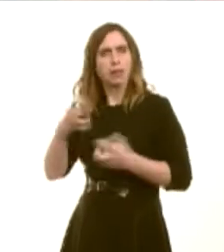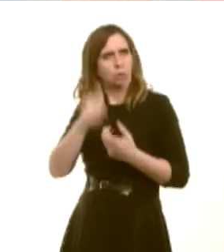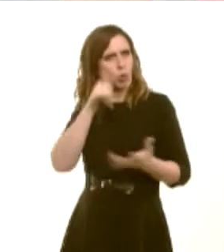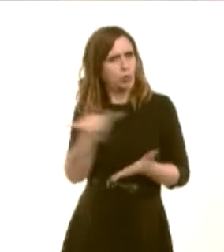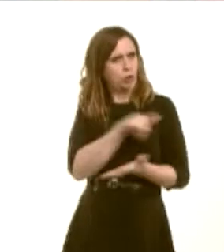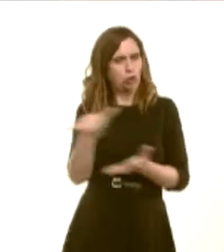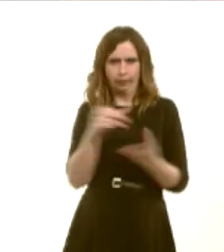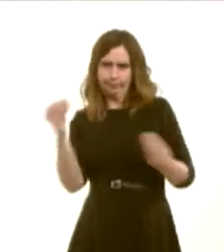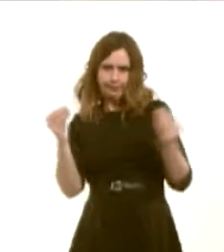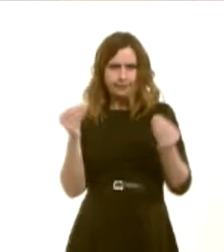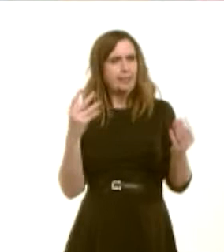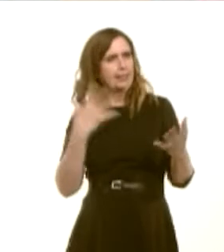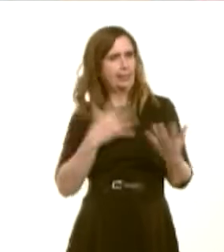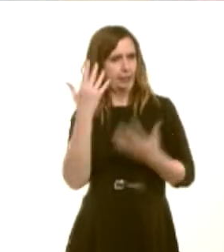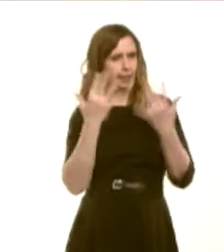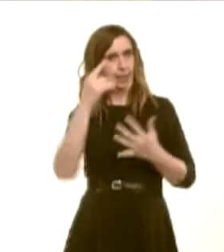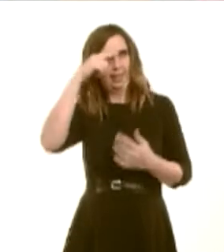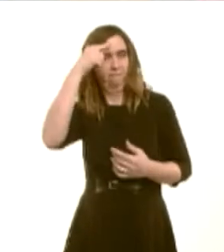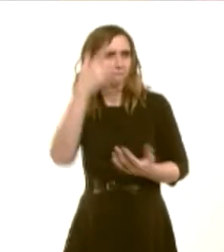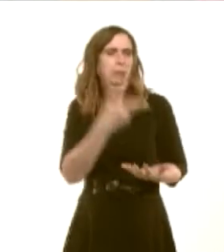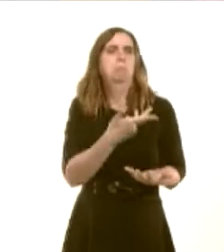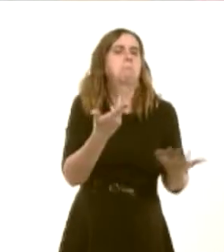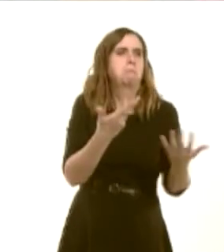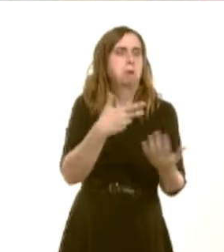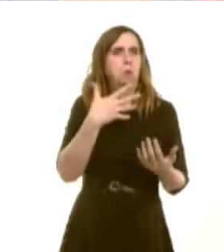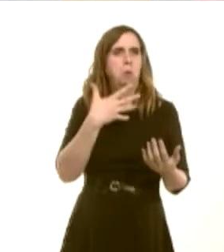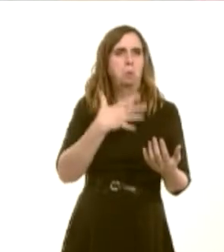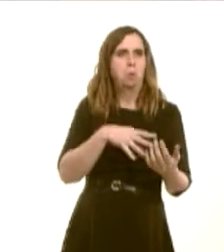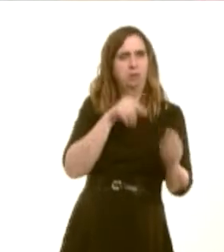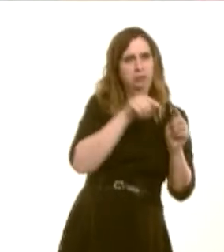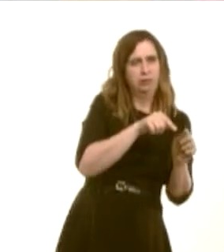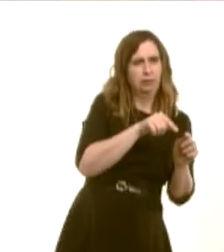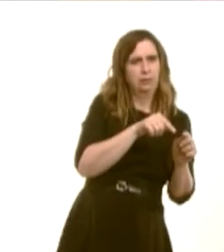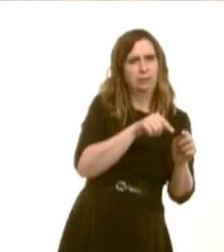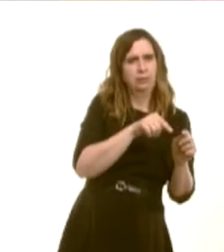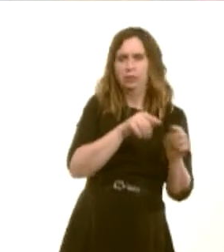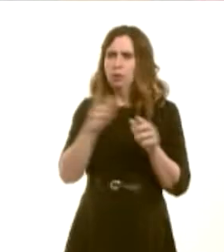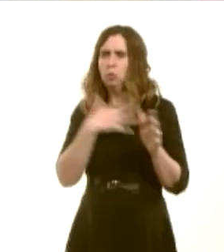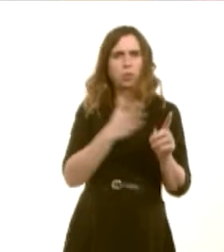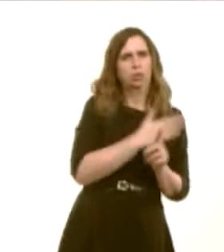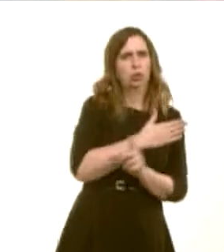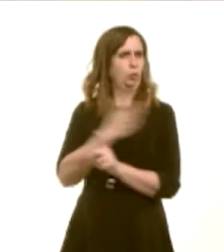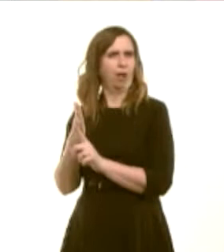y dylent gael asesiad, pa fath na ddylent gael asesiad, ac ym mha ffordd yr ydych chiín sicrhau nad yw rhywun yn mynd oír naill linell iír llall gan drial osgoiír rheolau? Felly,